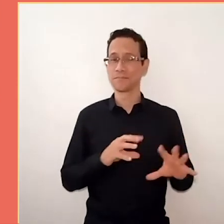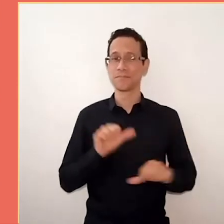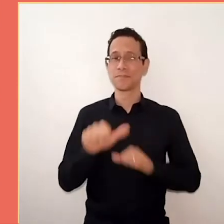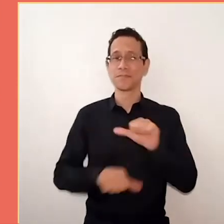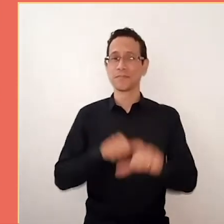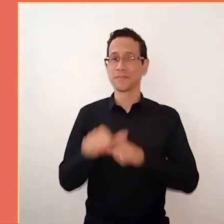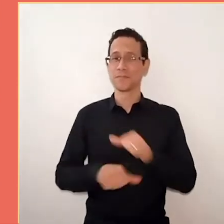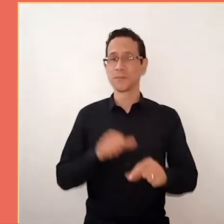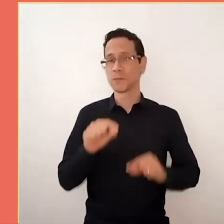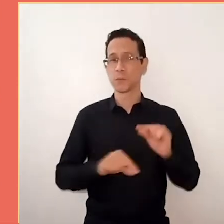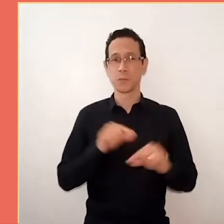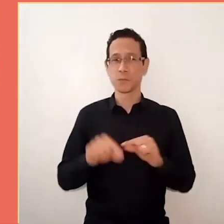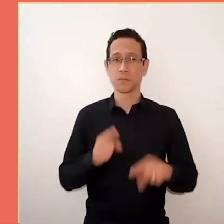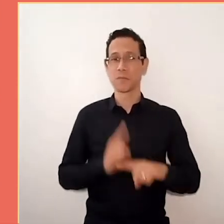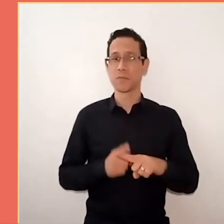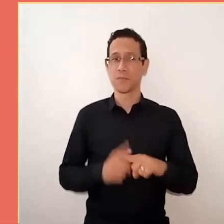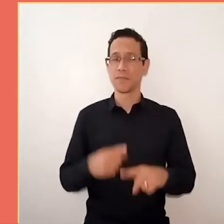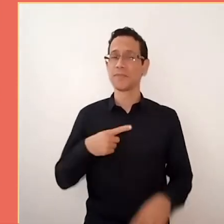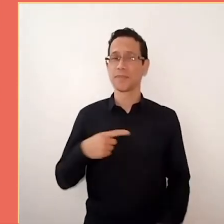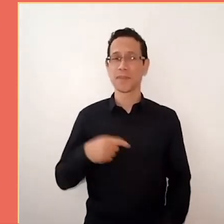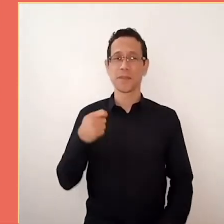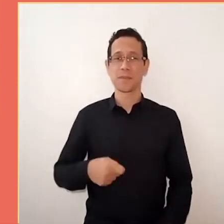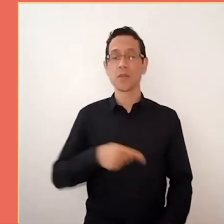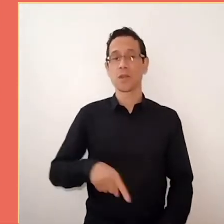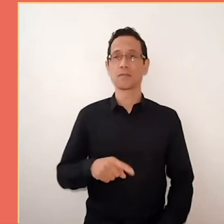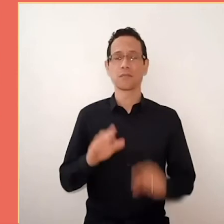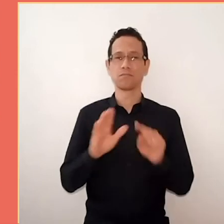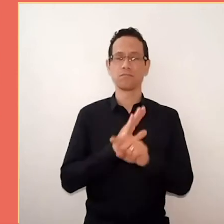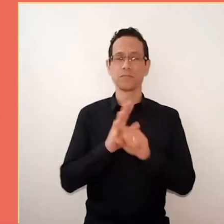Porque exige nos perguntamos que transformação nós queremos?